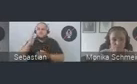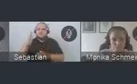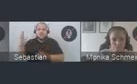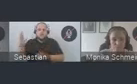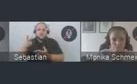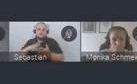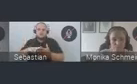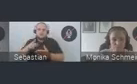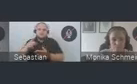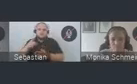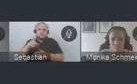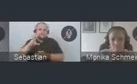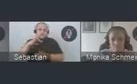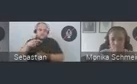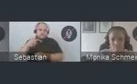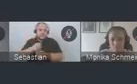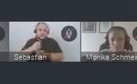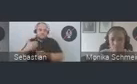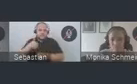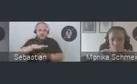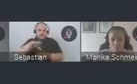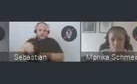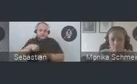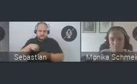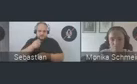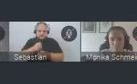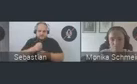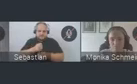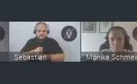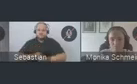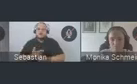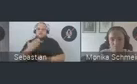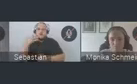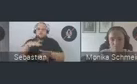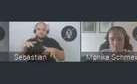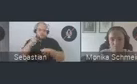które z nami były w czasie projektu. Bardzo dużo pracy je to kosztowało,